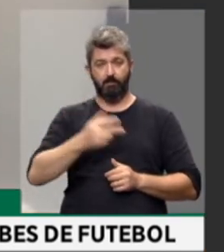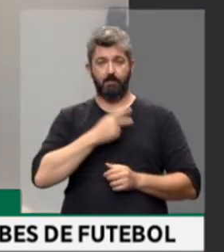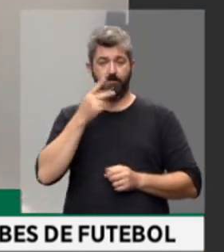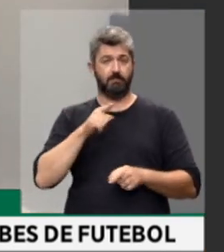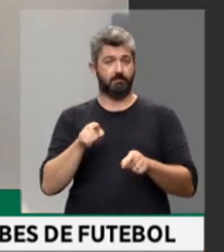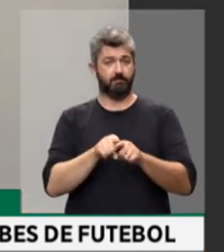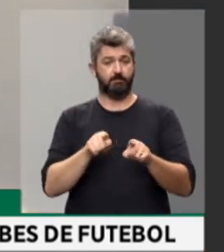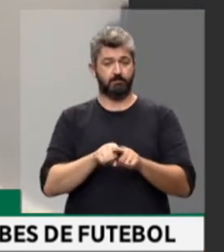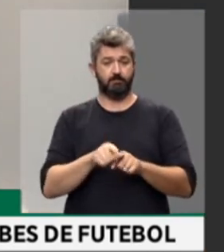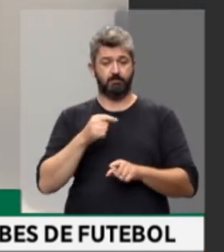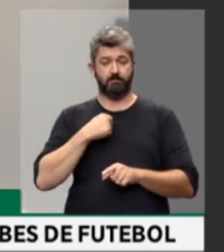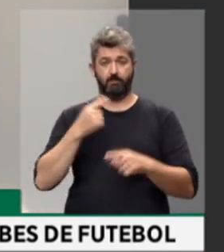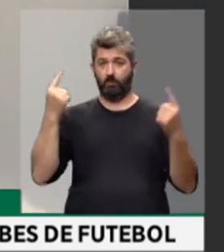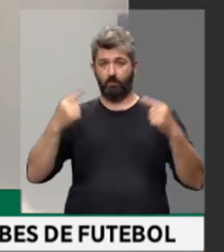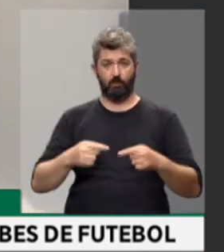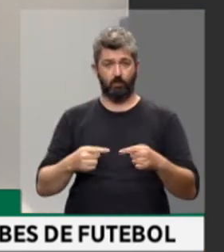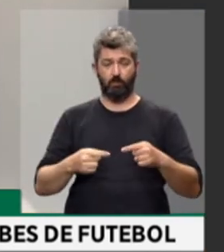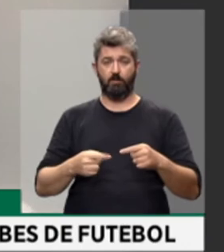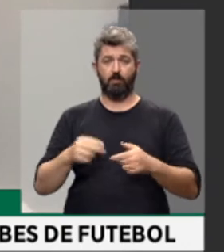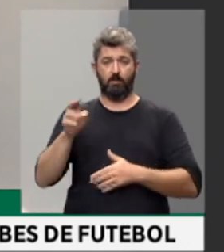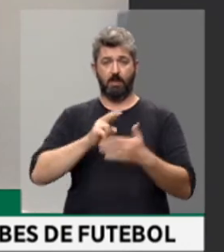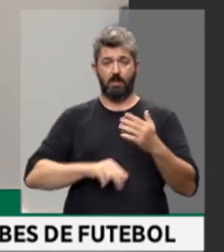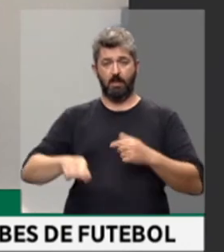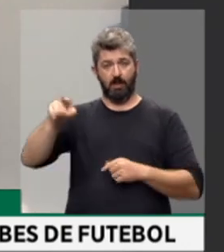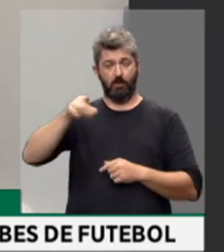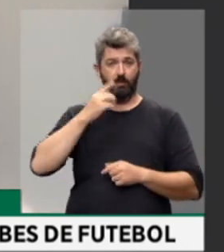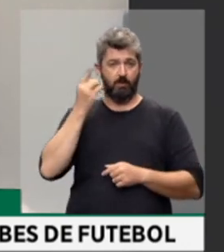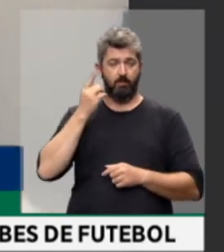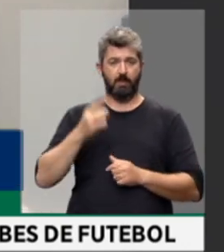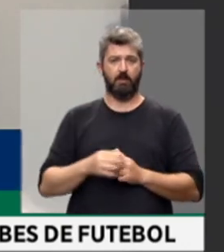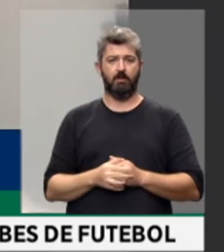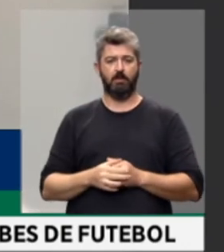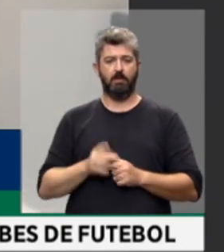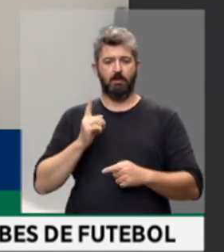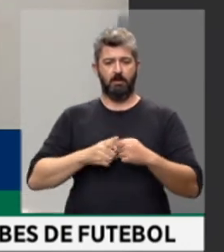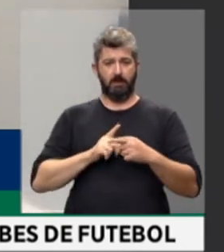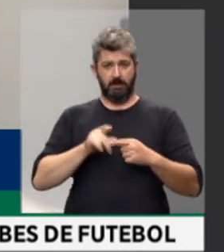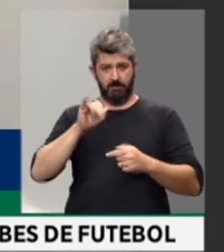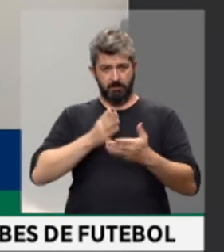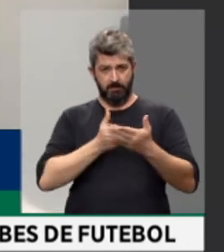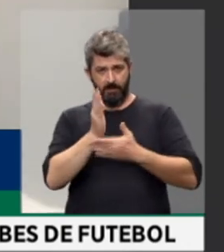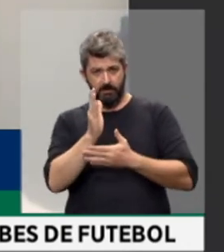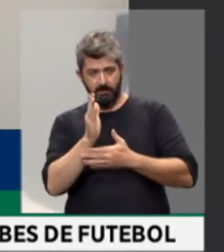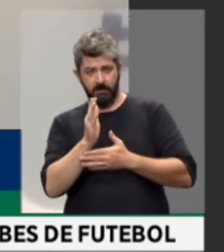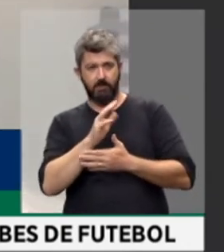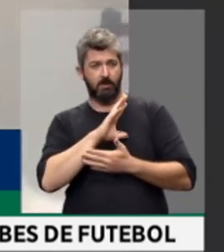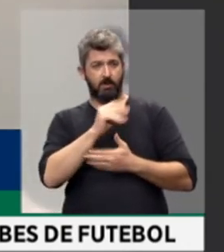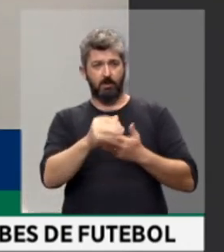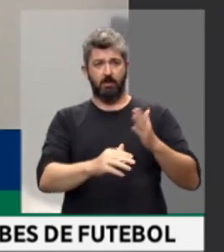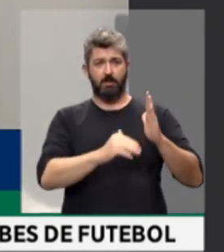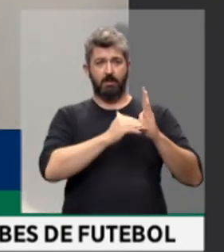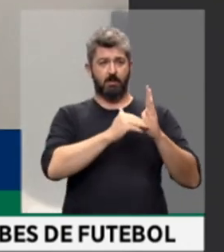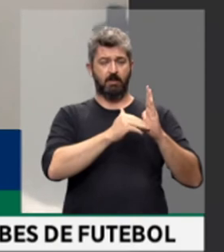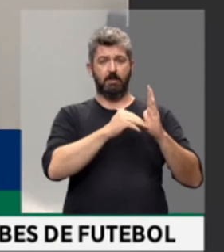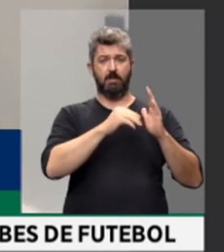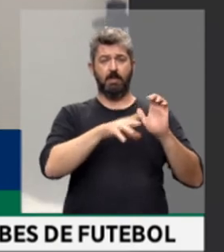APRECIAR UM A UM É ESSE O PROCEDIMENTO, HOJE NÓS PODERÍAMOS VOTAR AS OBSERVAÇÕES, AS MUDANÇAS QUE FORAM FEITAS PELO SENADO CADA UMA DELAS SEPARADAMENTE.